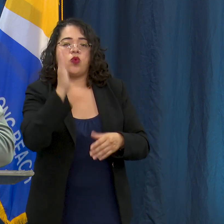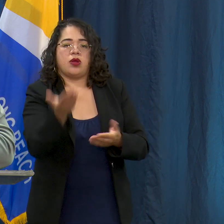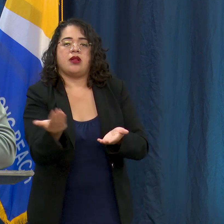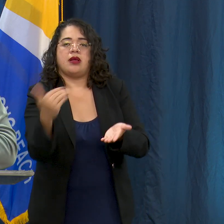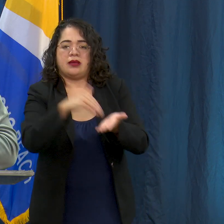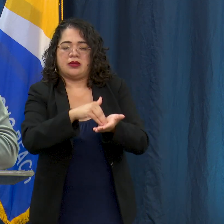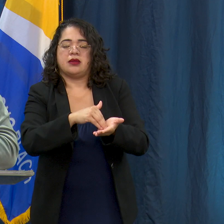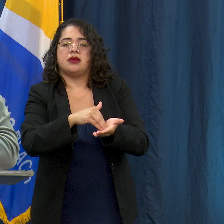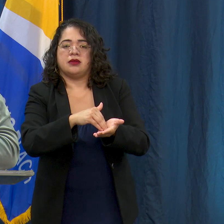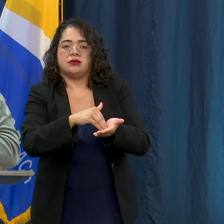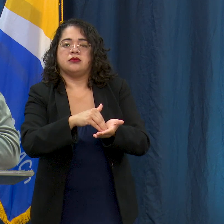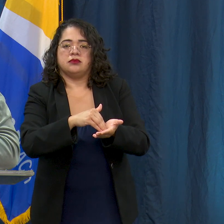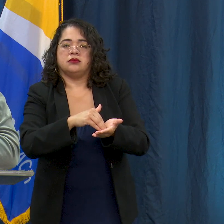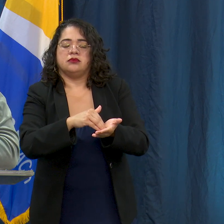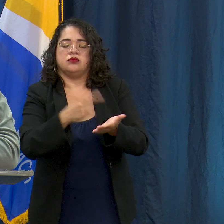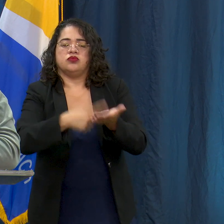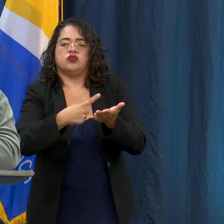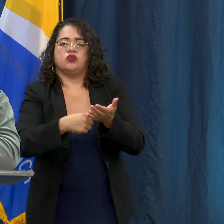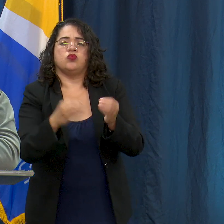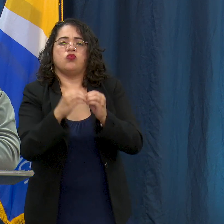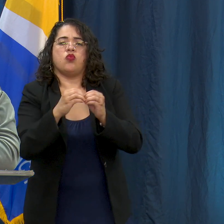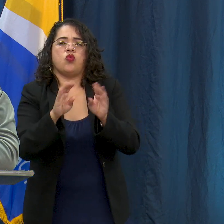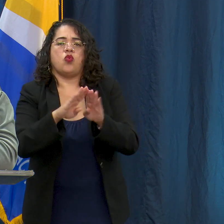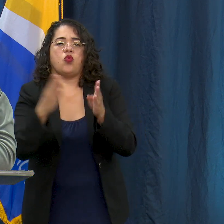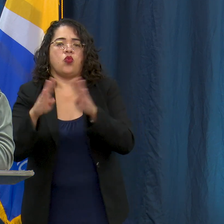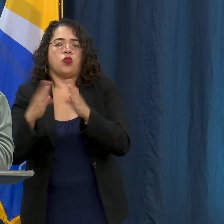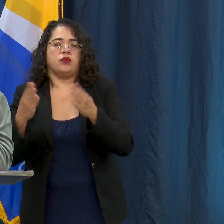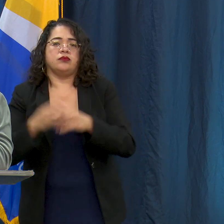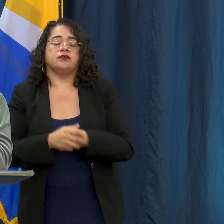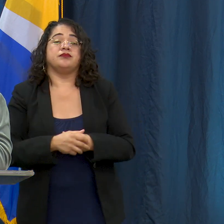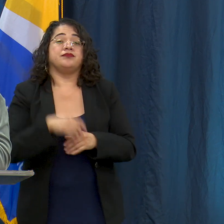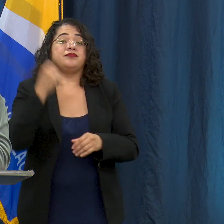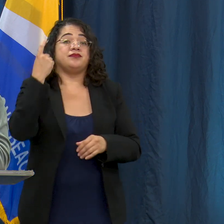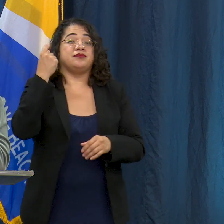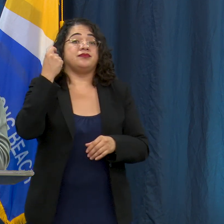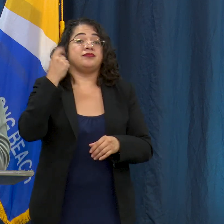repartee rapper Torre's Hyuna alina davis esta talcum partez para la raya /